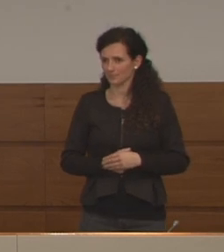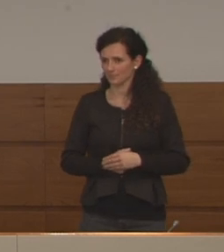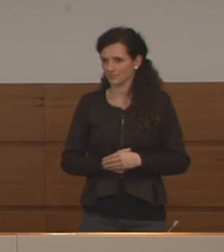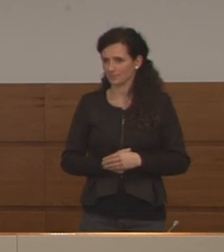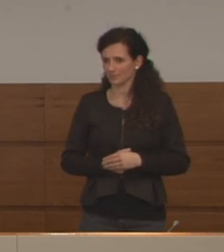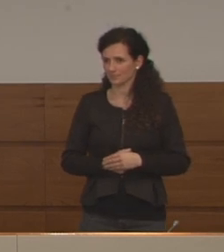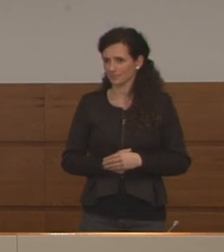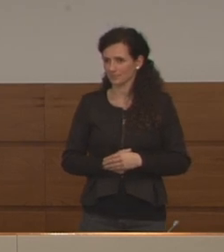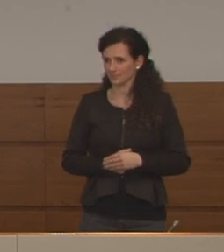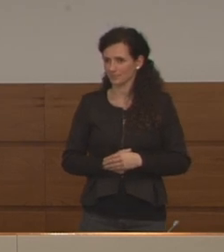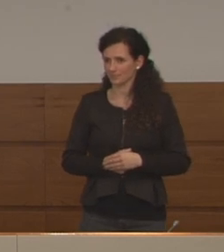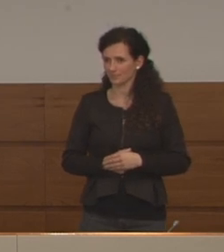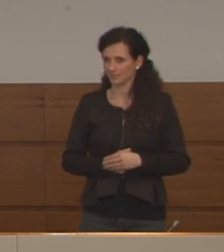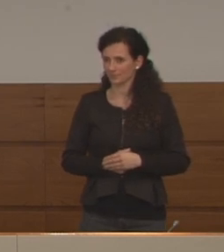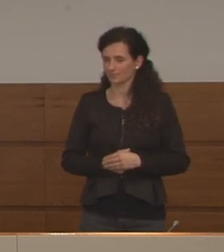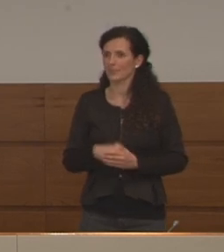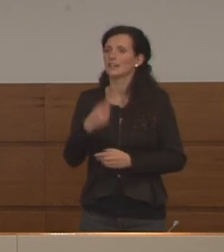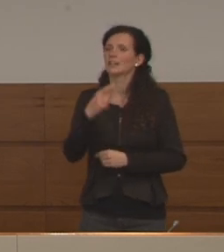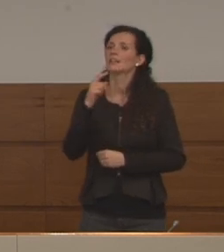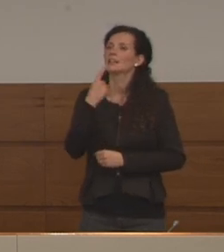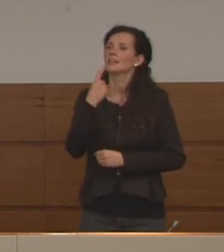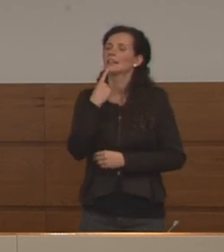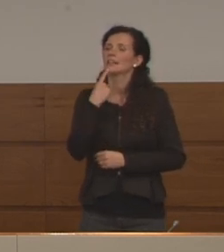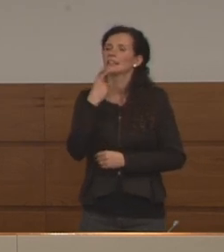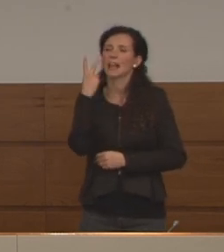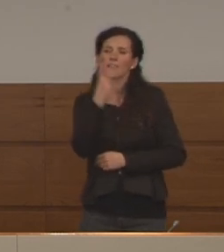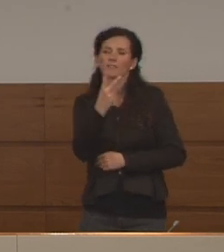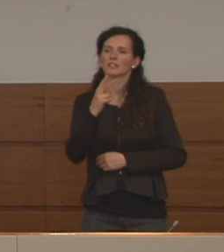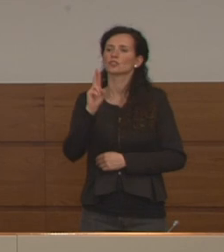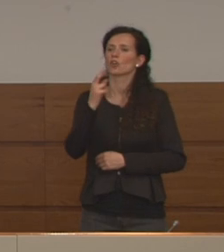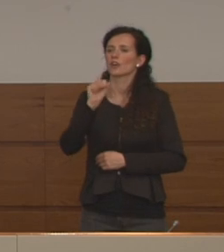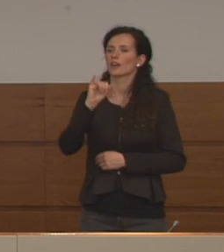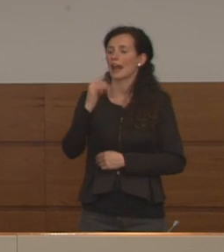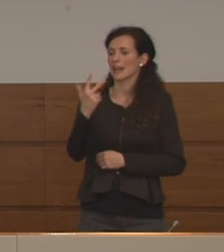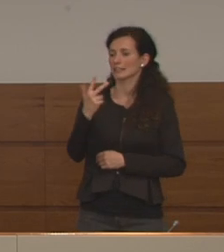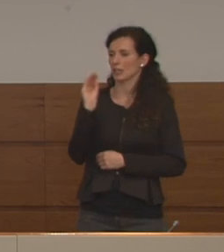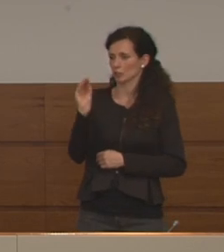Buonasera, Filomena Rorro, Chi l'ha visto RaiTre. Una domanda sulle RSA, sulle case di riposo.